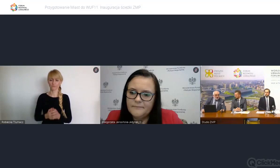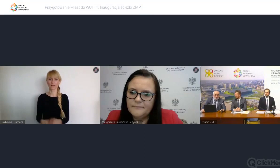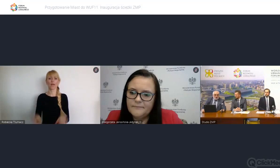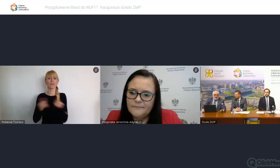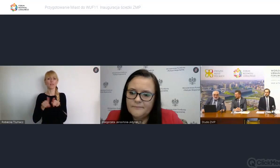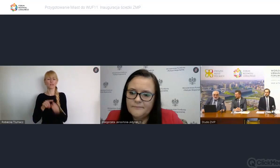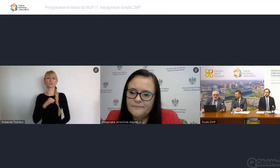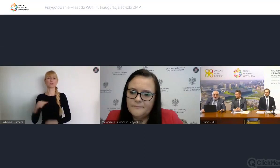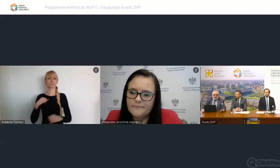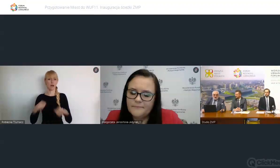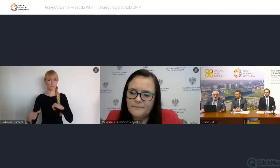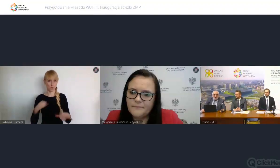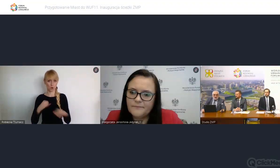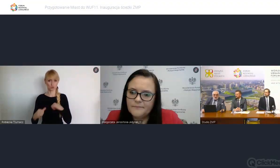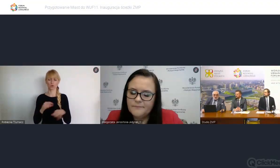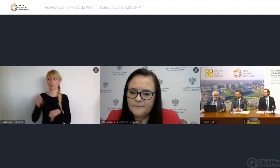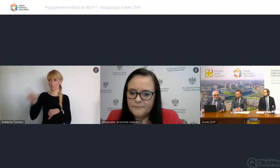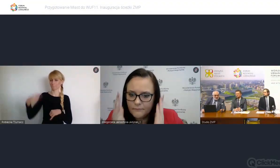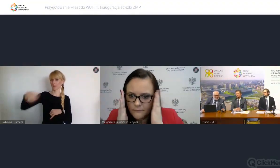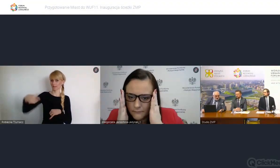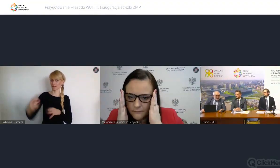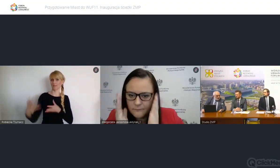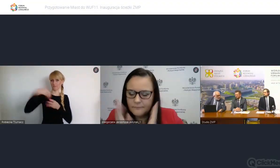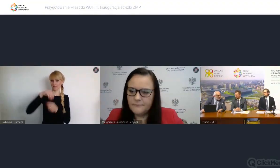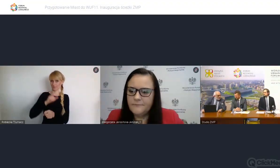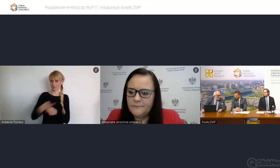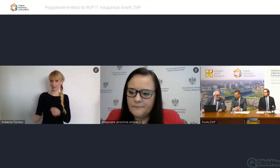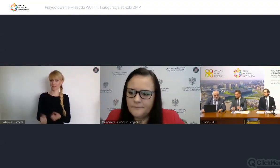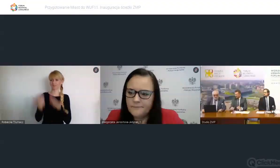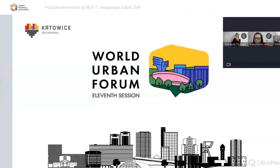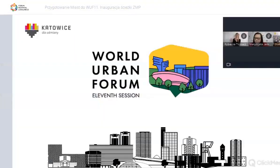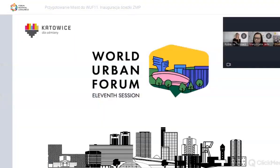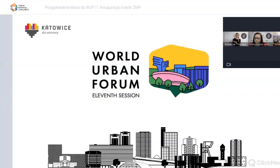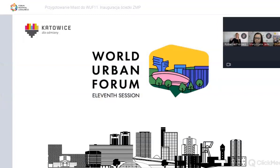której Pan Prezydent jest także członkiem. Oddaje głos Panie Prezydencie.